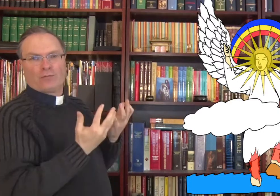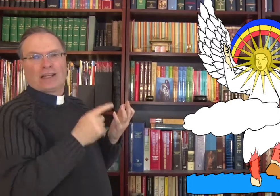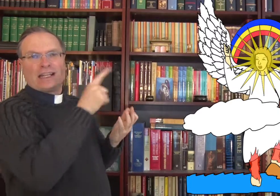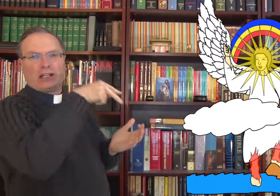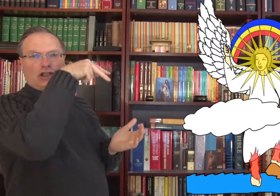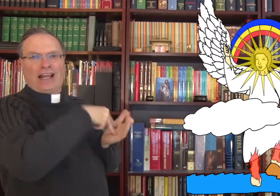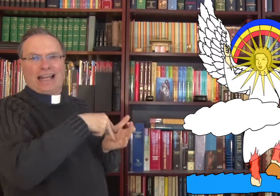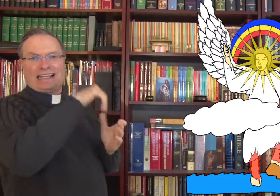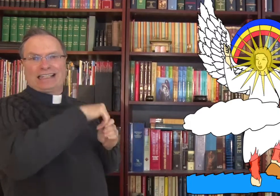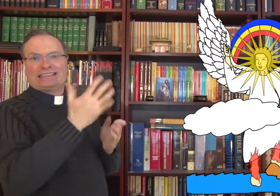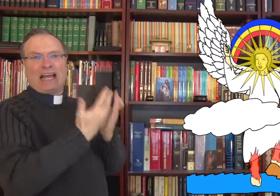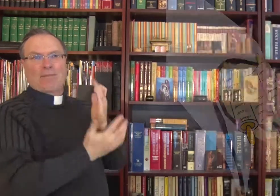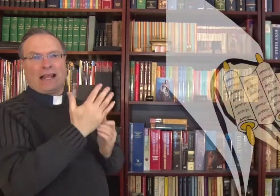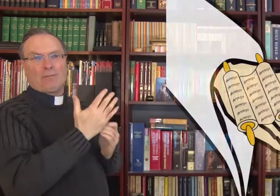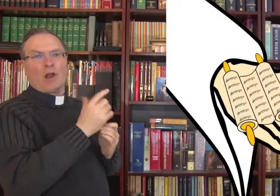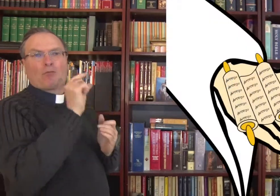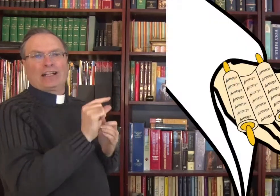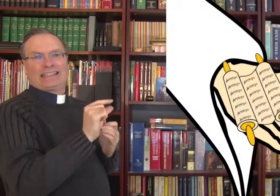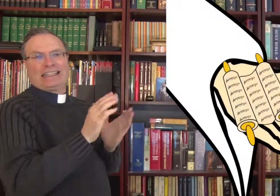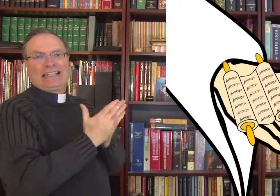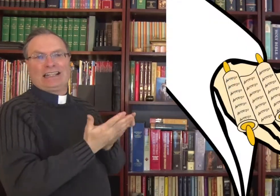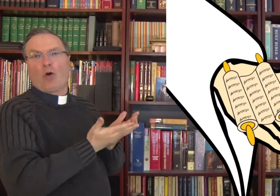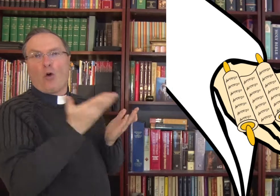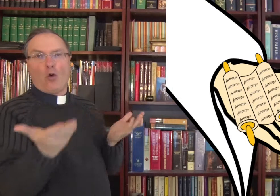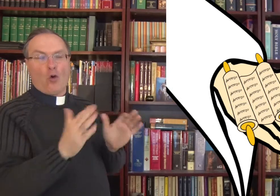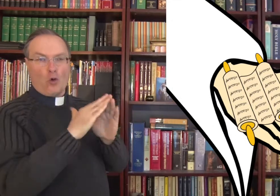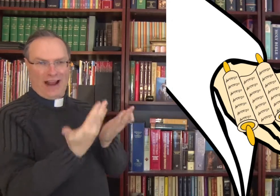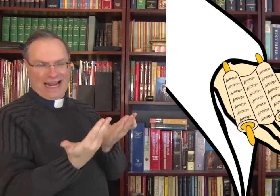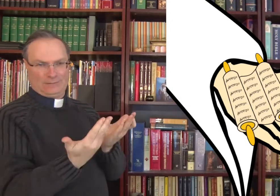Il tenait dans sa main un petit livre ouvert.